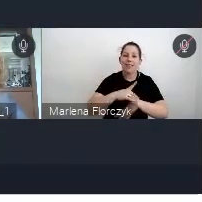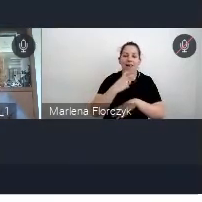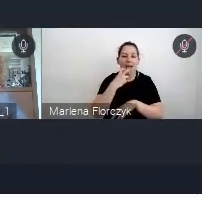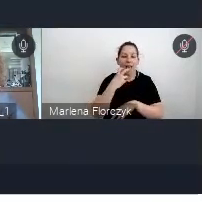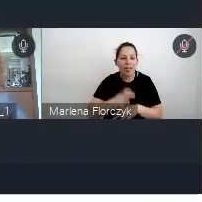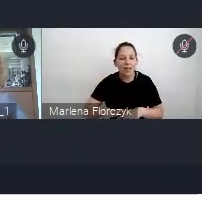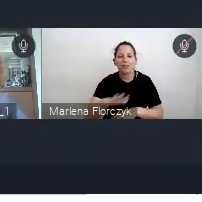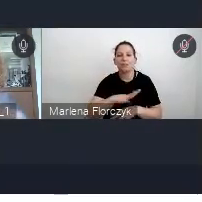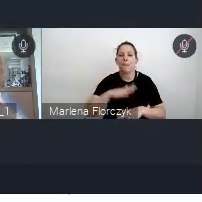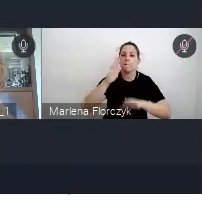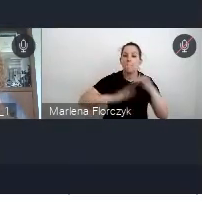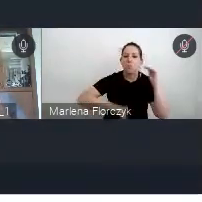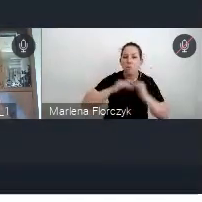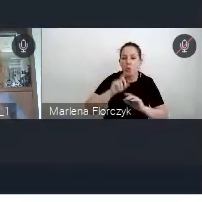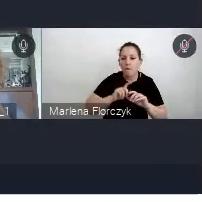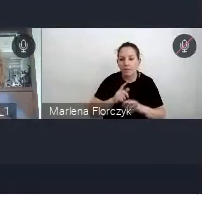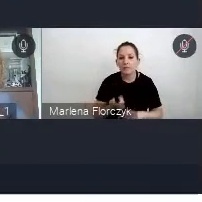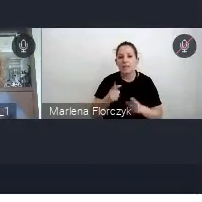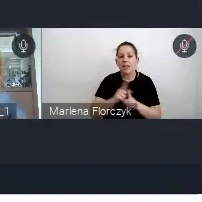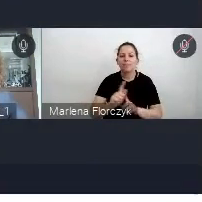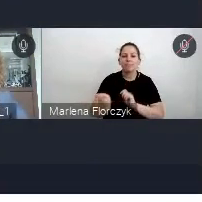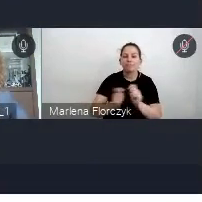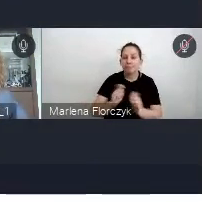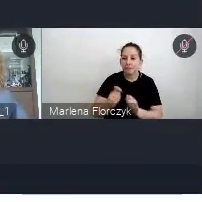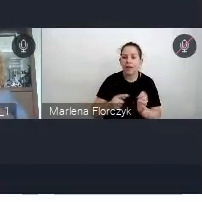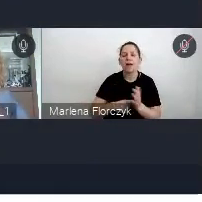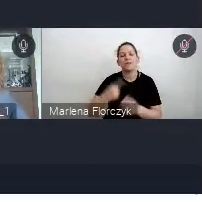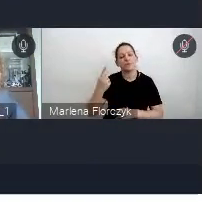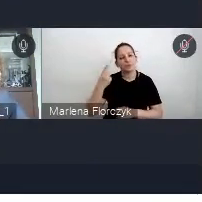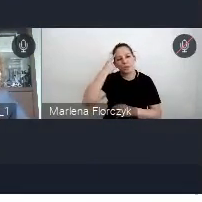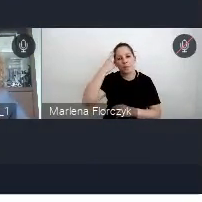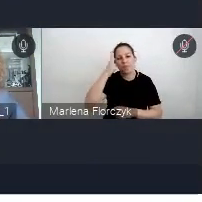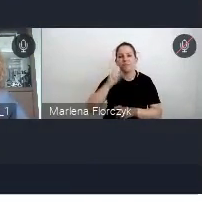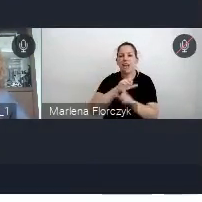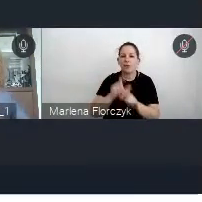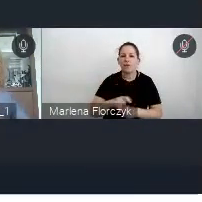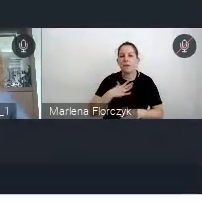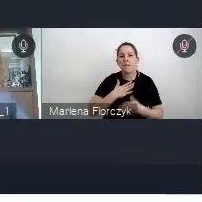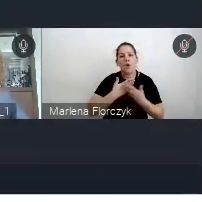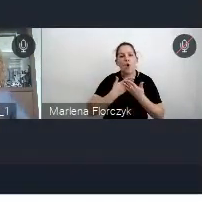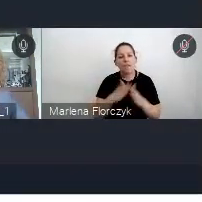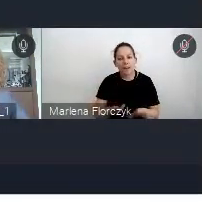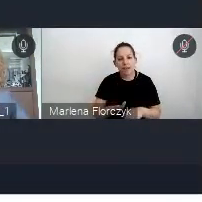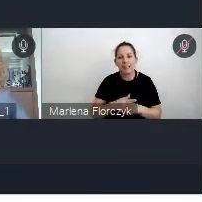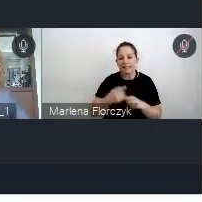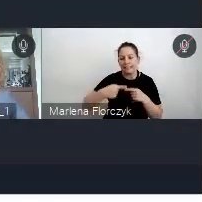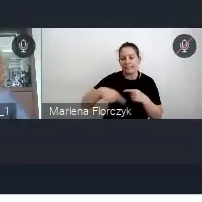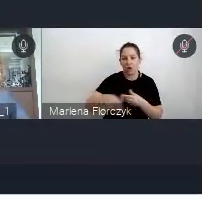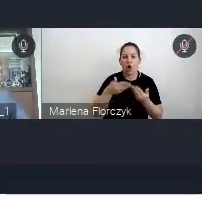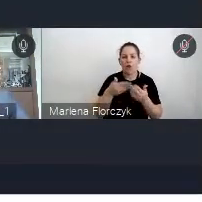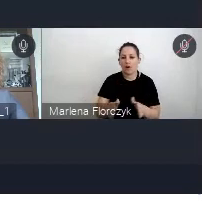z budownictwem oraz z mobilnością miejską, przypominam, że wciąż mamy otwarte i wkrótce otworzymy kolejne konkursy